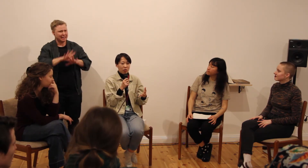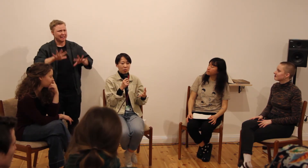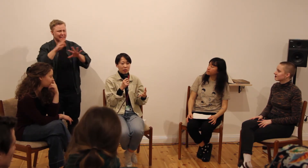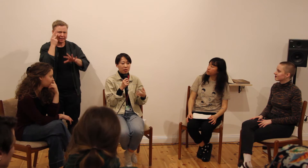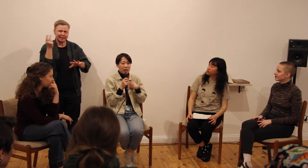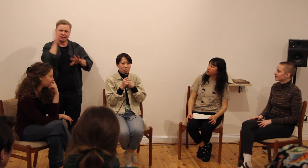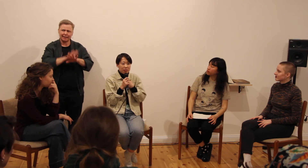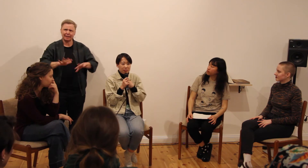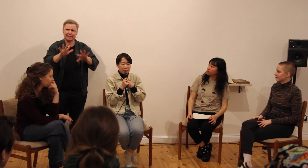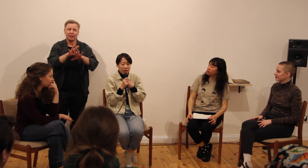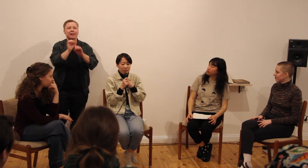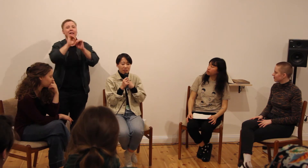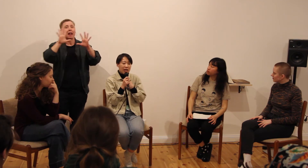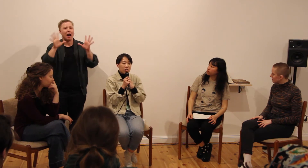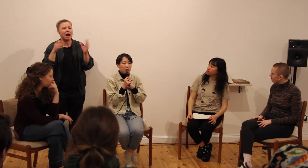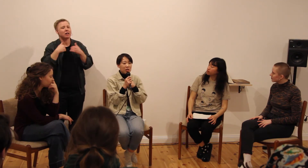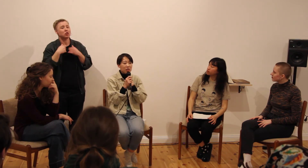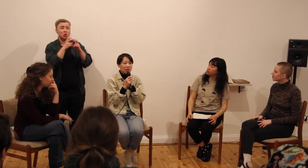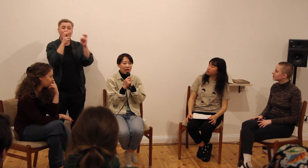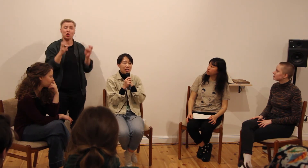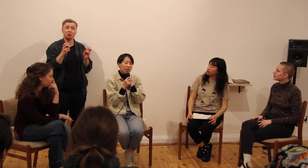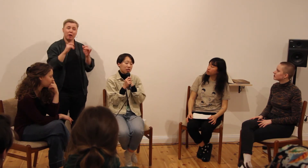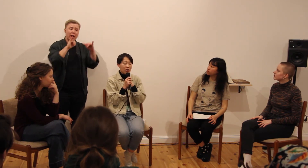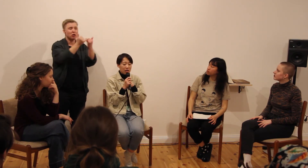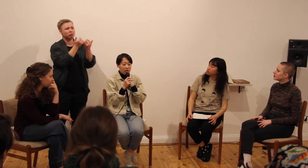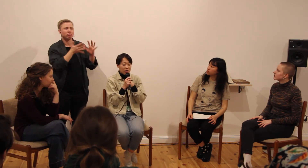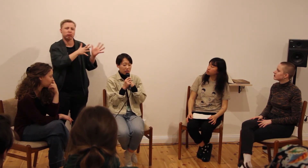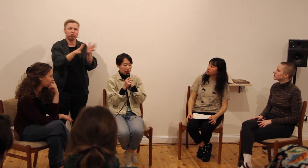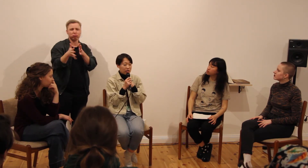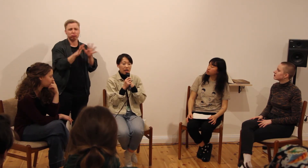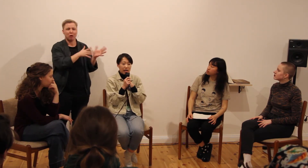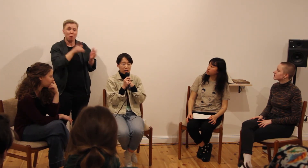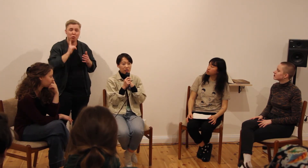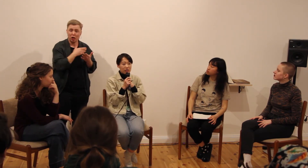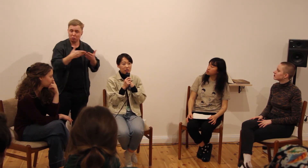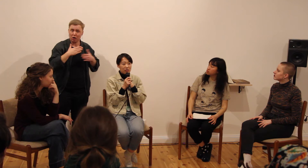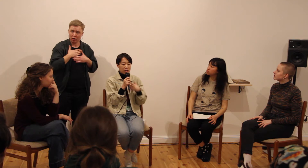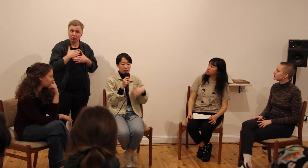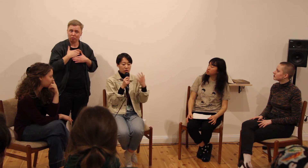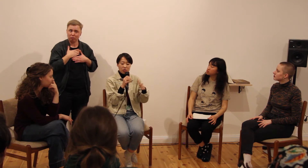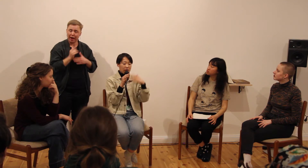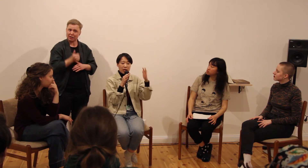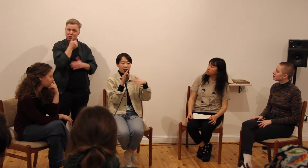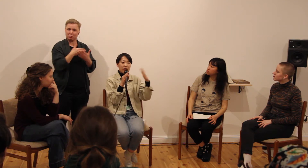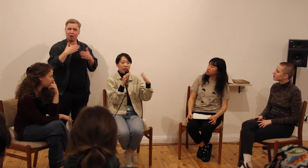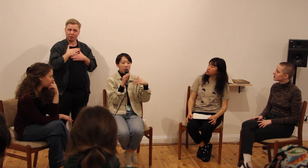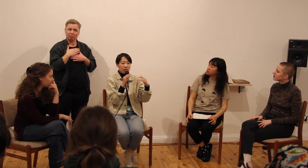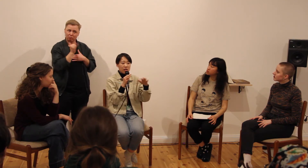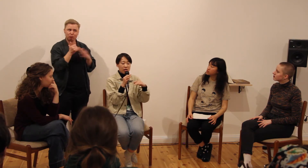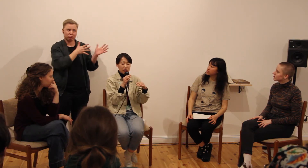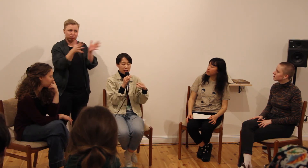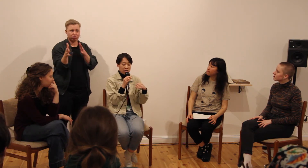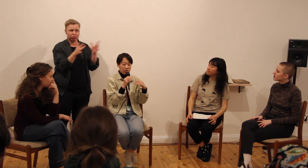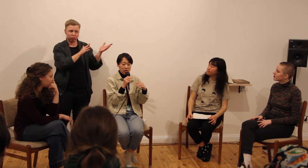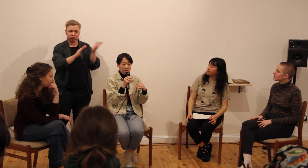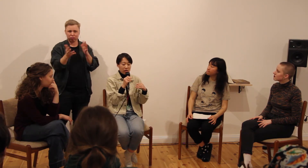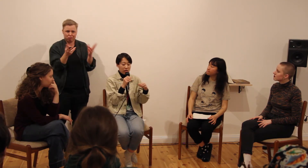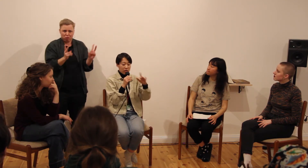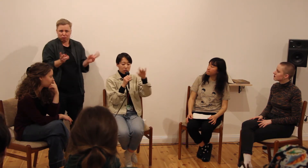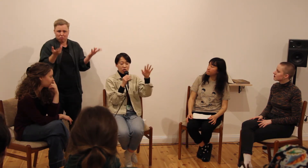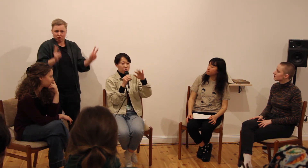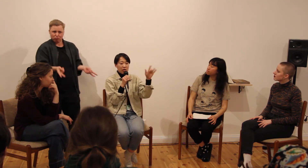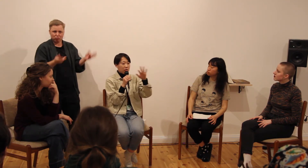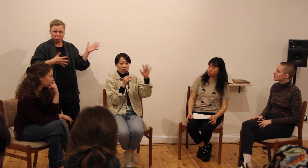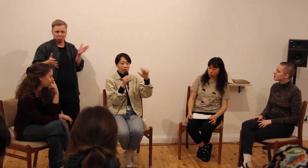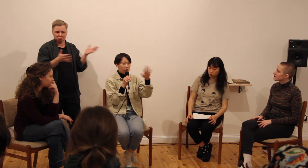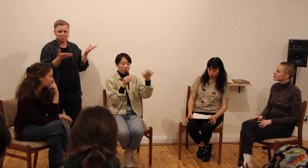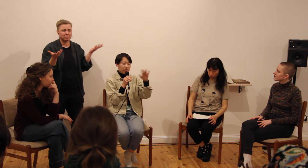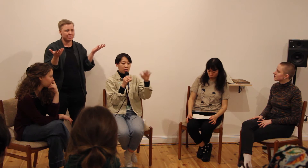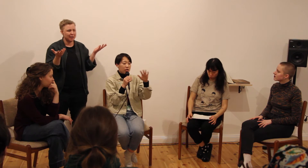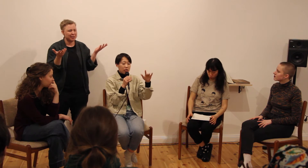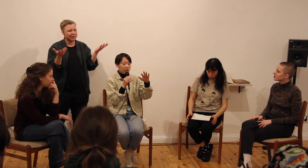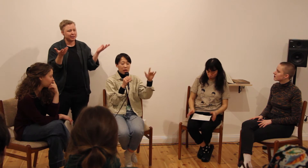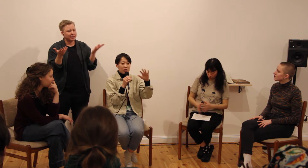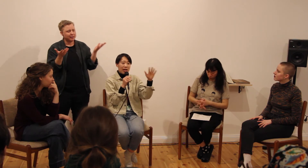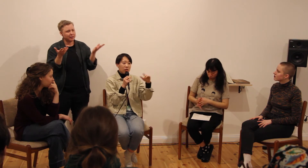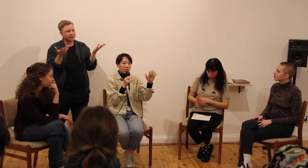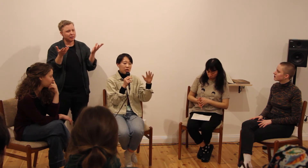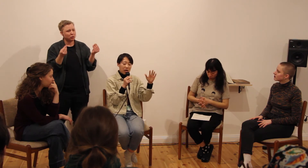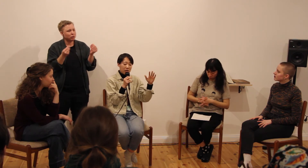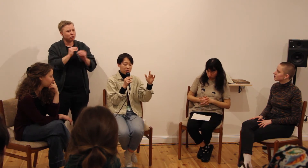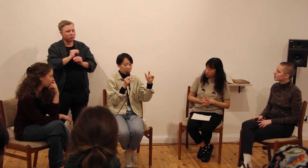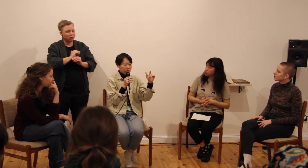meine Muttersprache ist Gebärdensprache, und ich habe einfach ein paar Baby-Zeichen mit meiner Mutter gemacht.